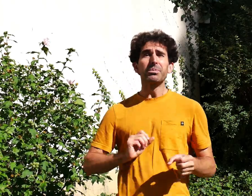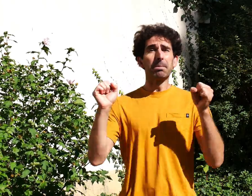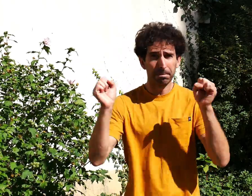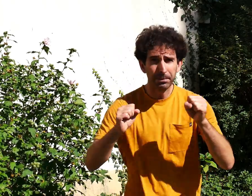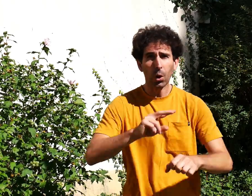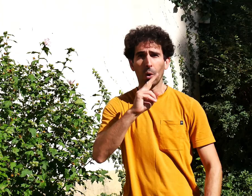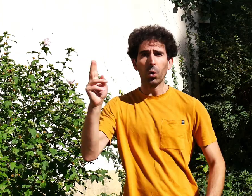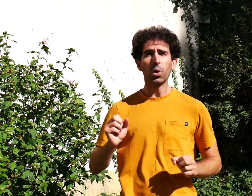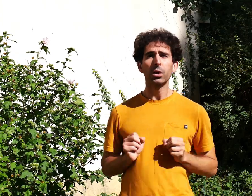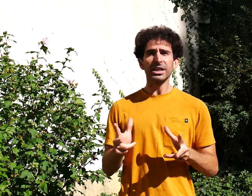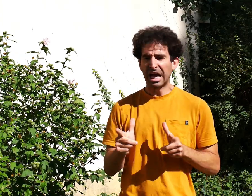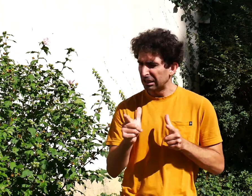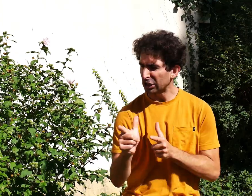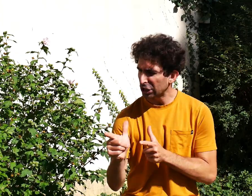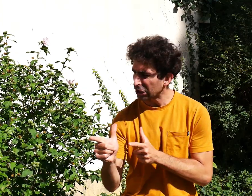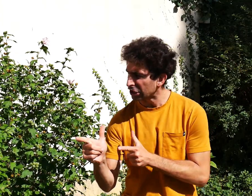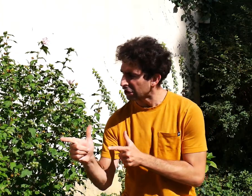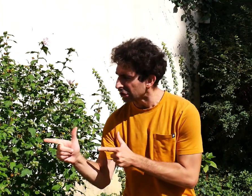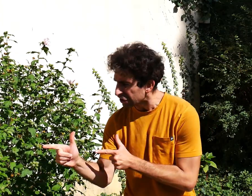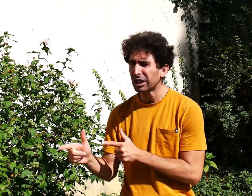Ils peuvent chasser d'autres insectes